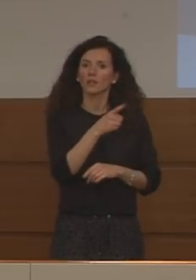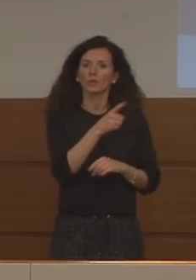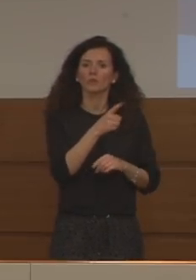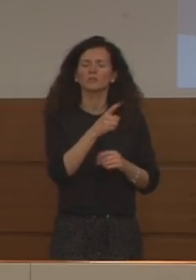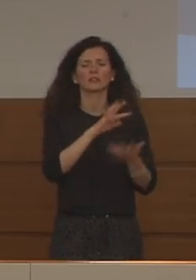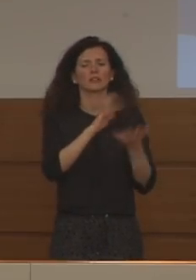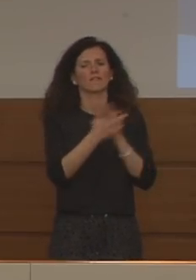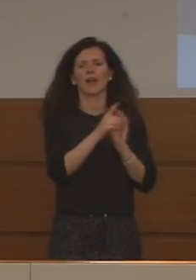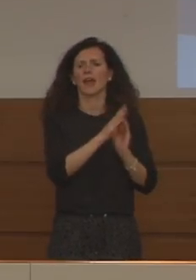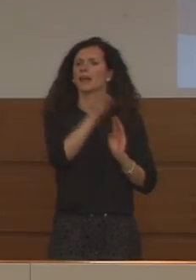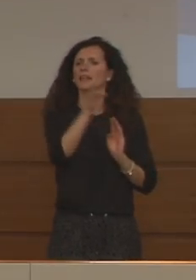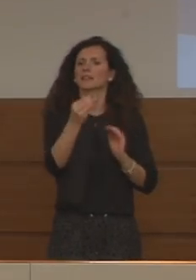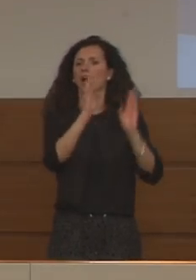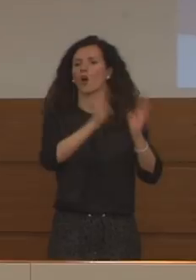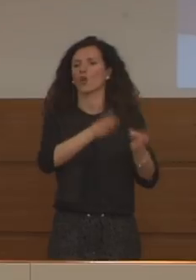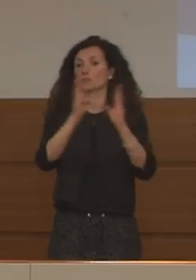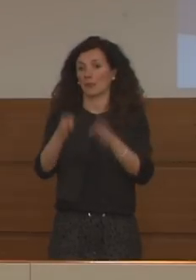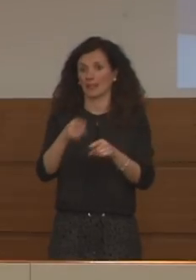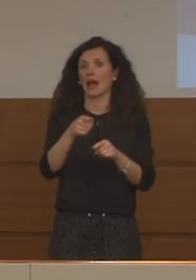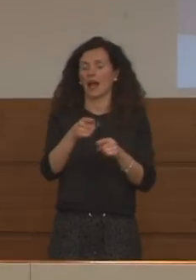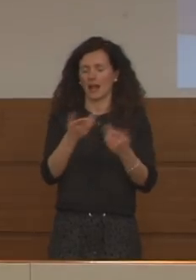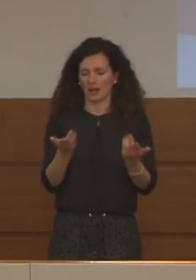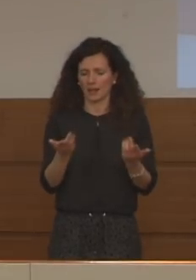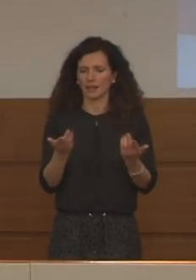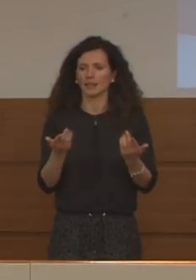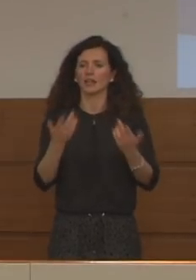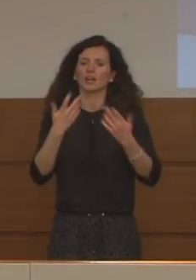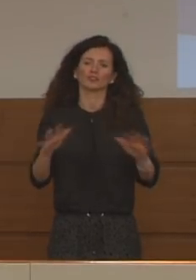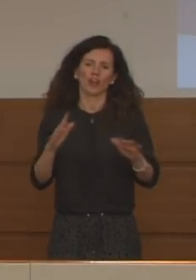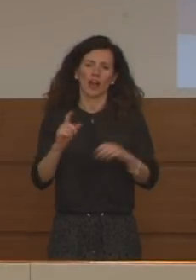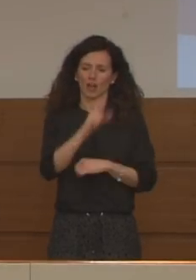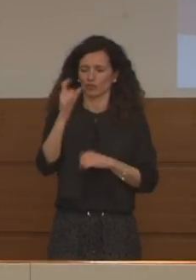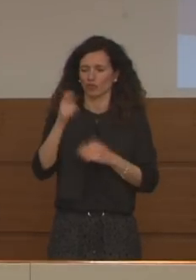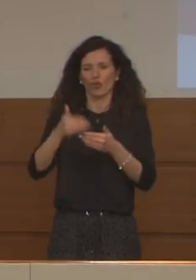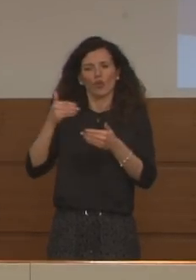Nei giorni scorsi vi ricordate abbiamo sempre detto che anche eventi drammatici